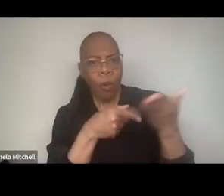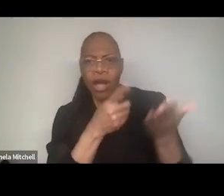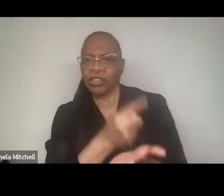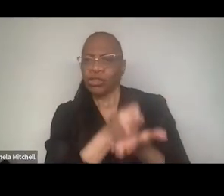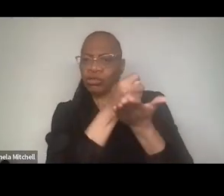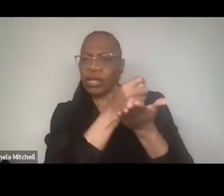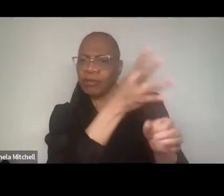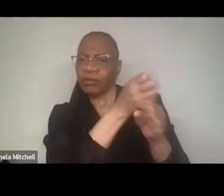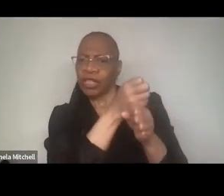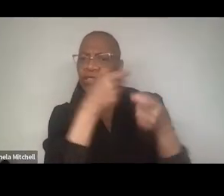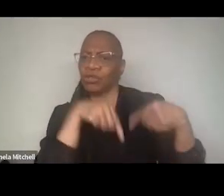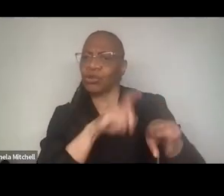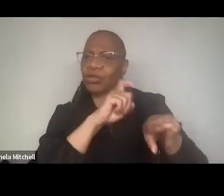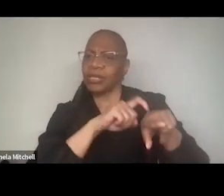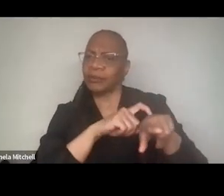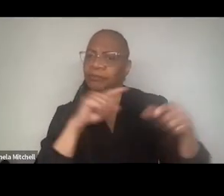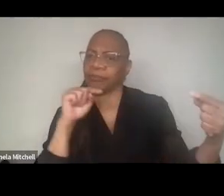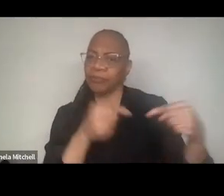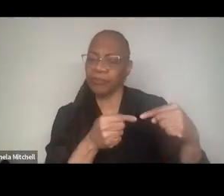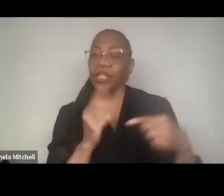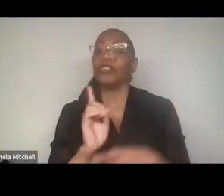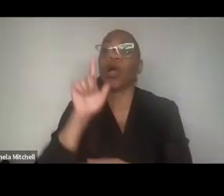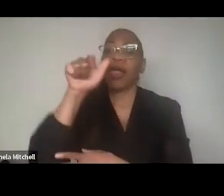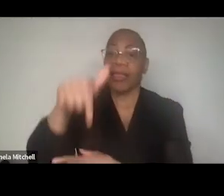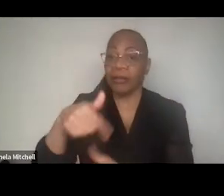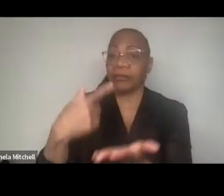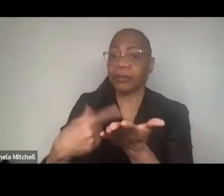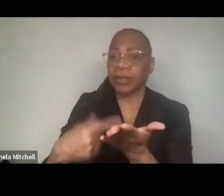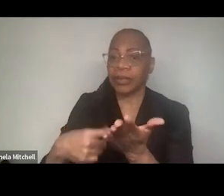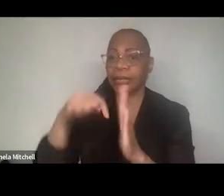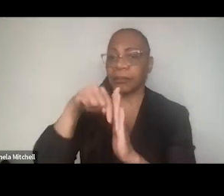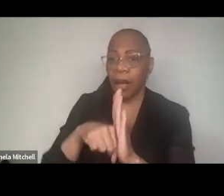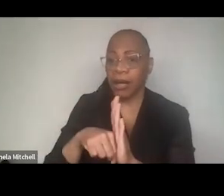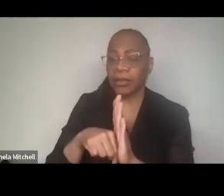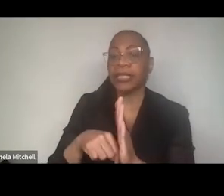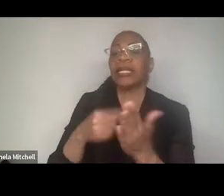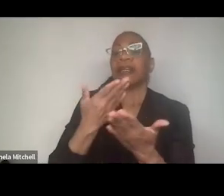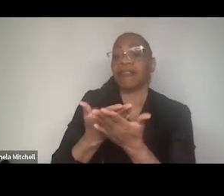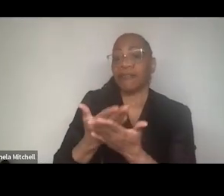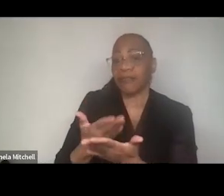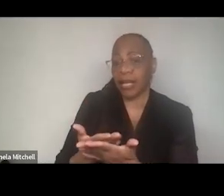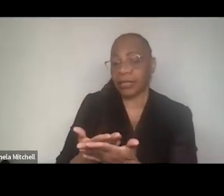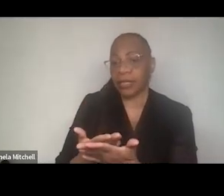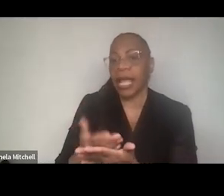Hablaremos sobre los determinantes sociales de la salud en un minuto, lo cual puede ser un factor. Qué apoyos sociales tienen disponibles,